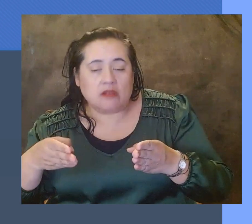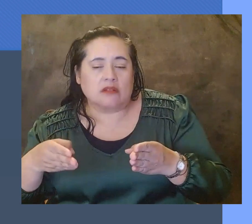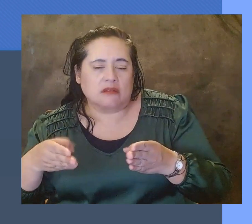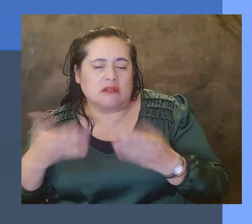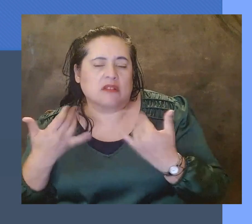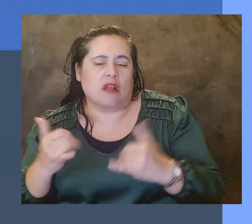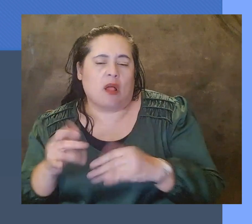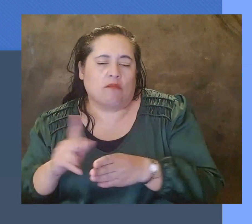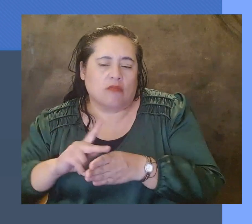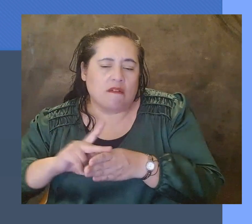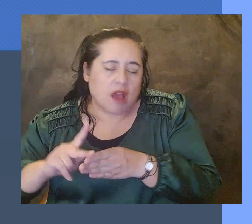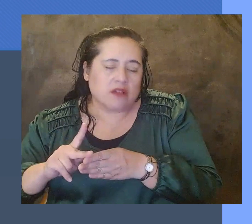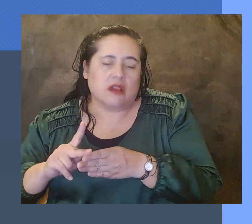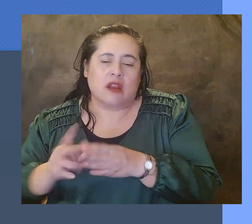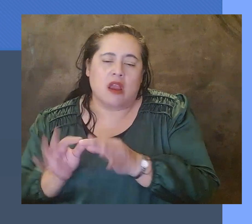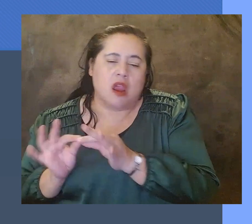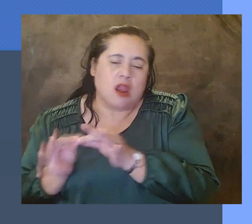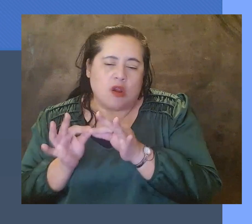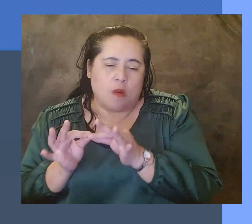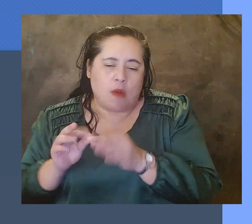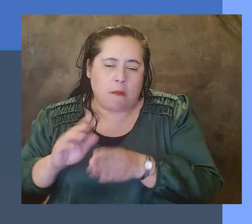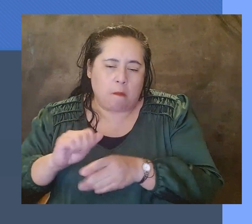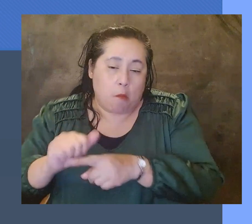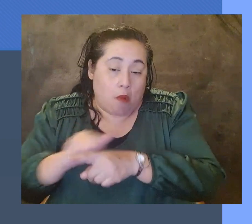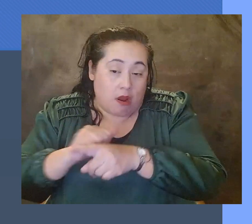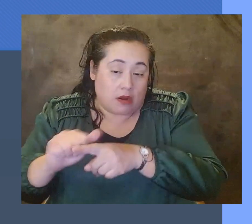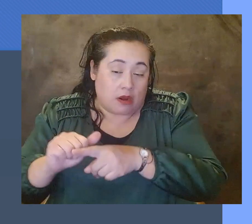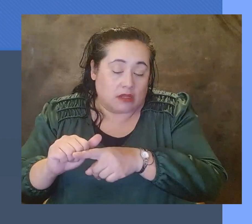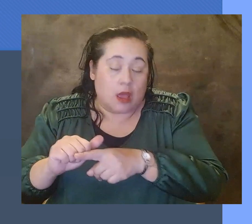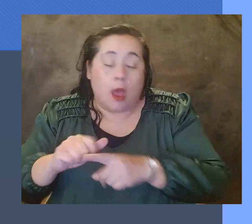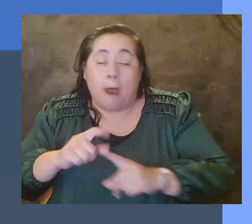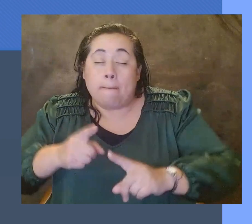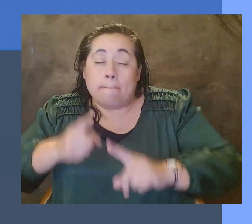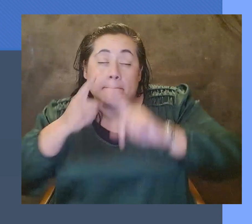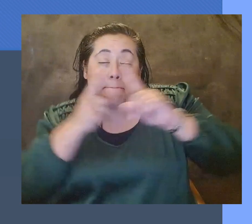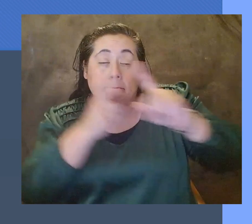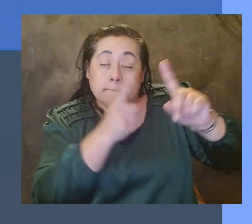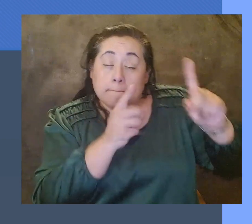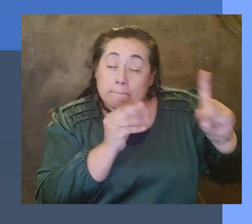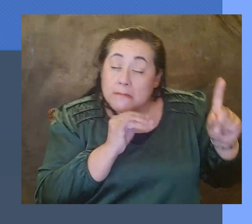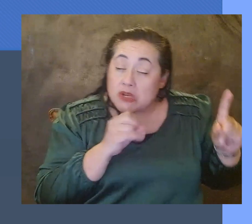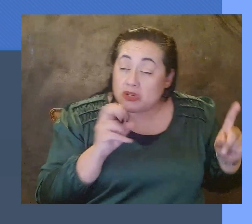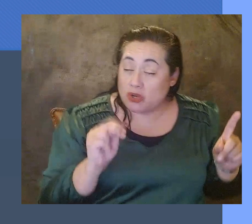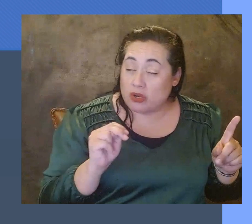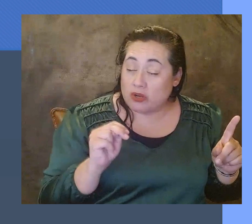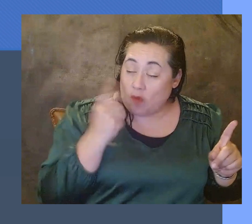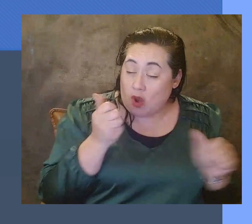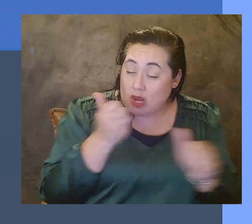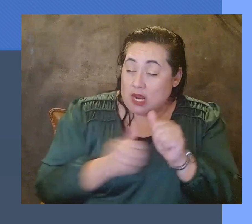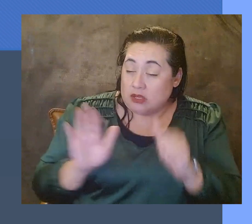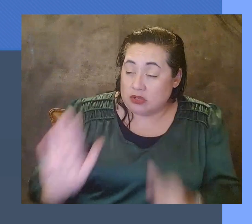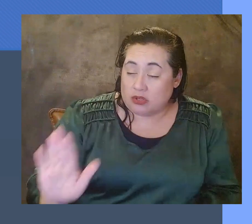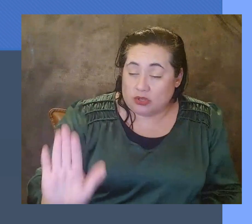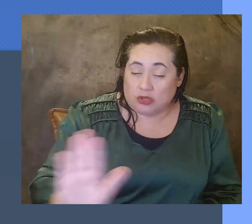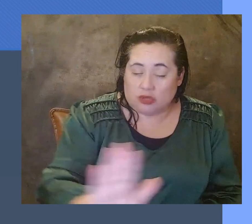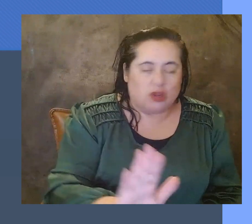práctica de la profesión de interpretación la misión de ... cada organización no es